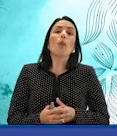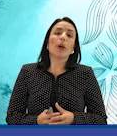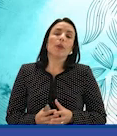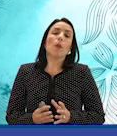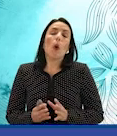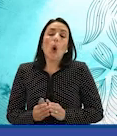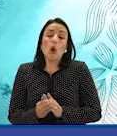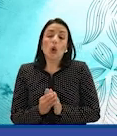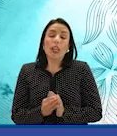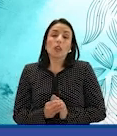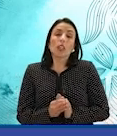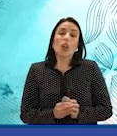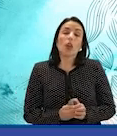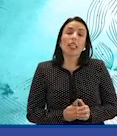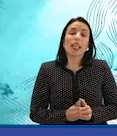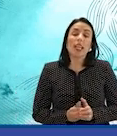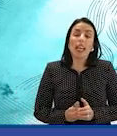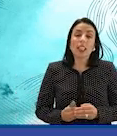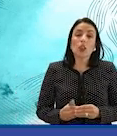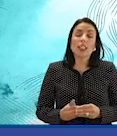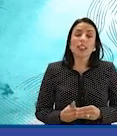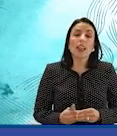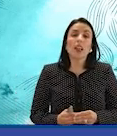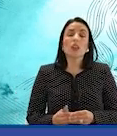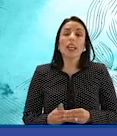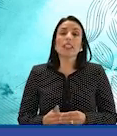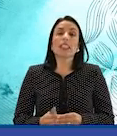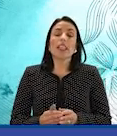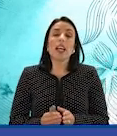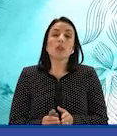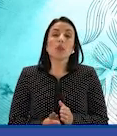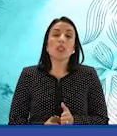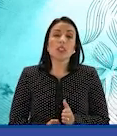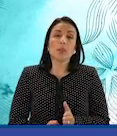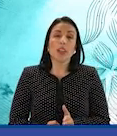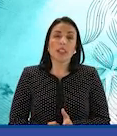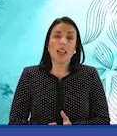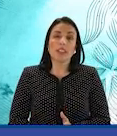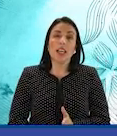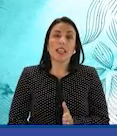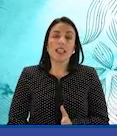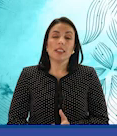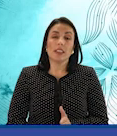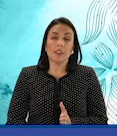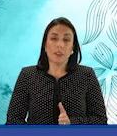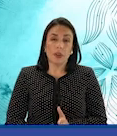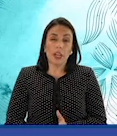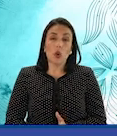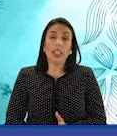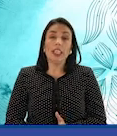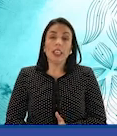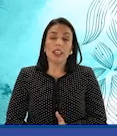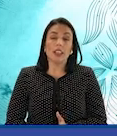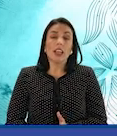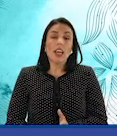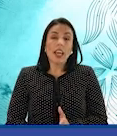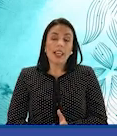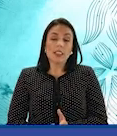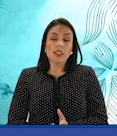Bueno, lo que Contraloría ha solicitado es que las municipalidades el 15 de febrero liquidan,